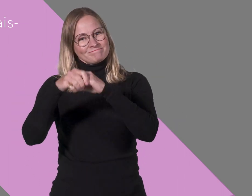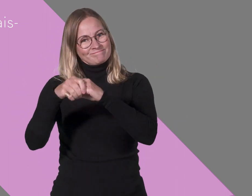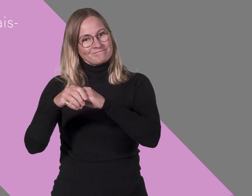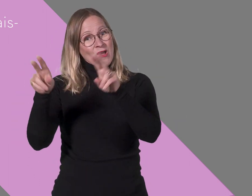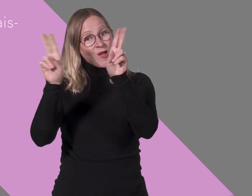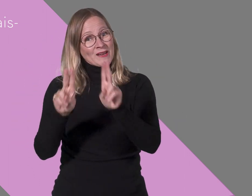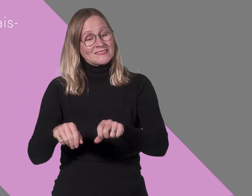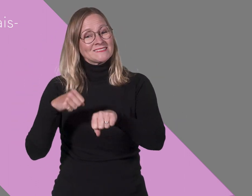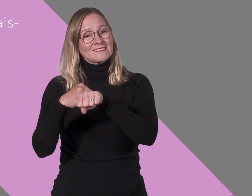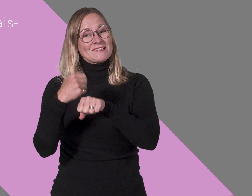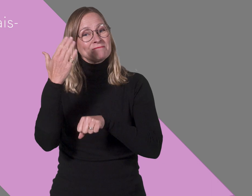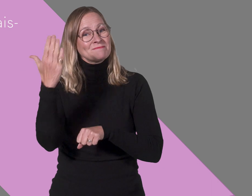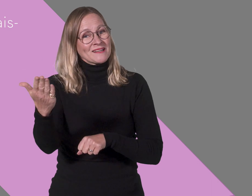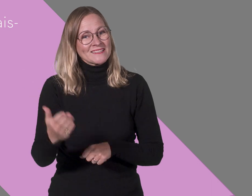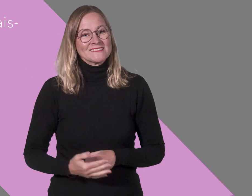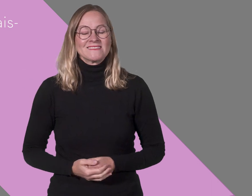Onnittelut Signmarkille!